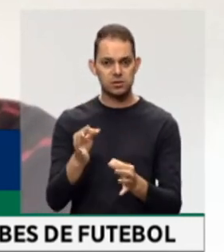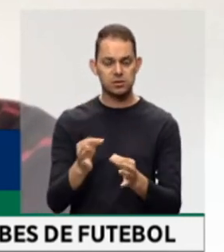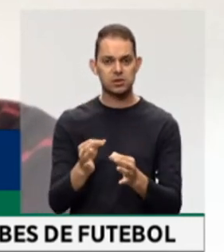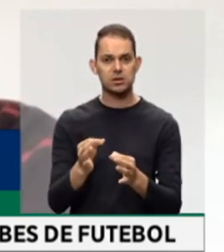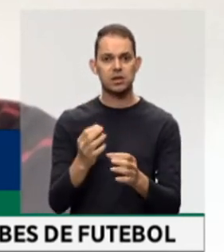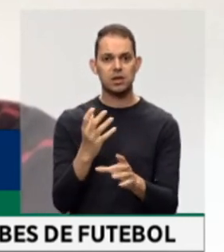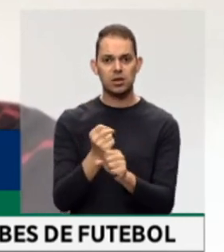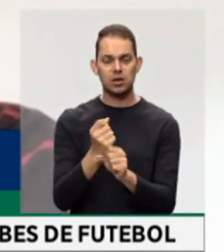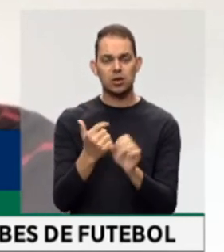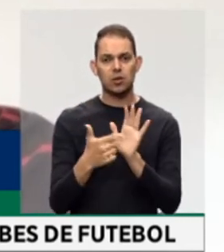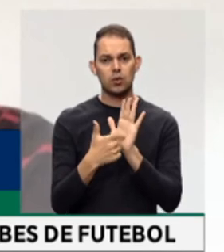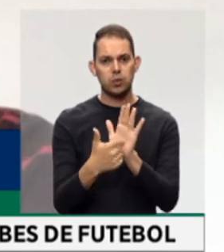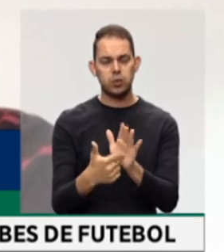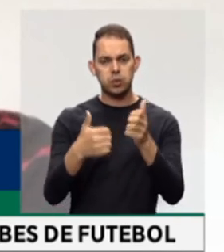AMANHÃ DO PL 4113, É UM PL QUE... DÁ SEGURANÇA JURÍ